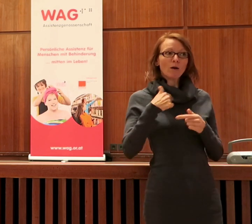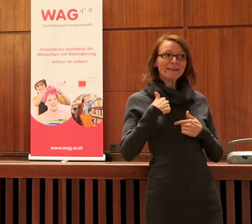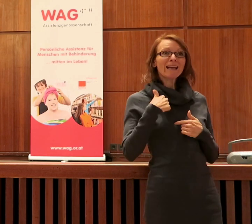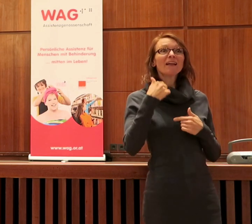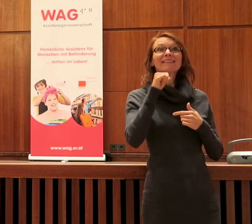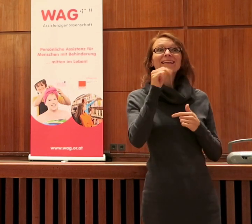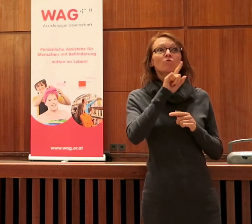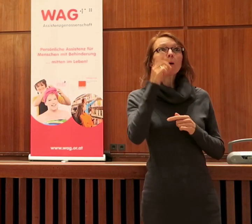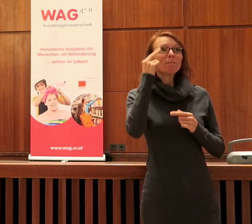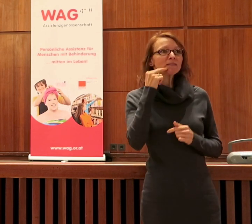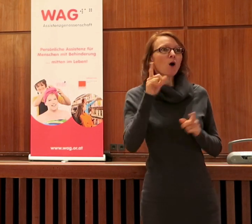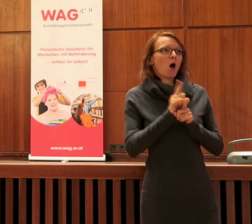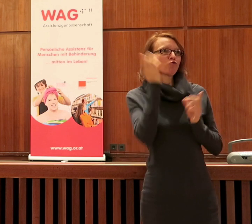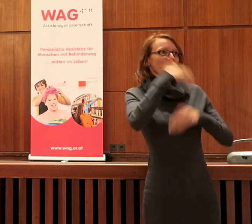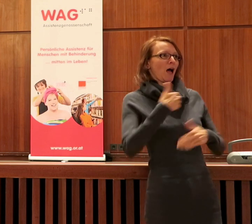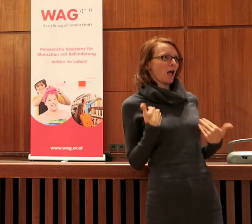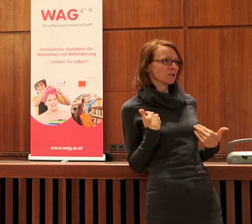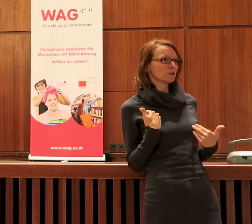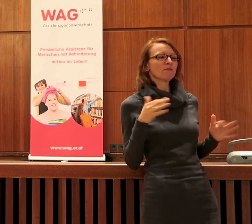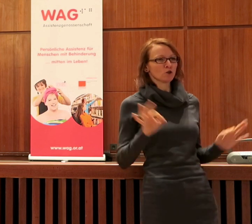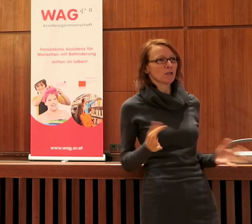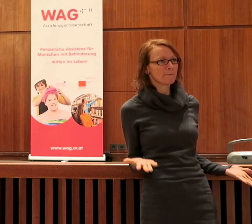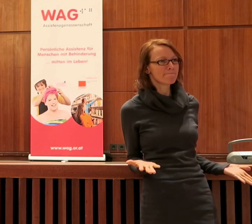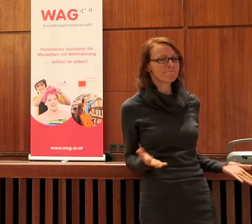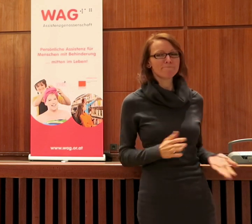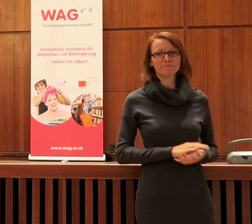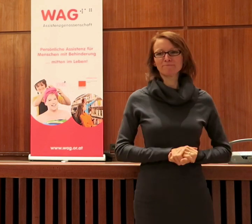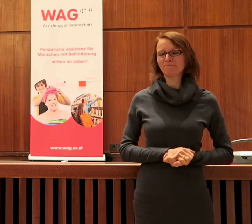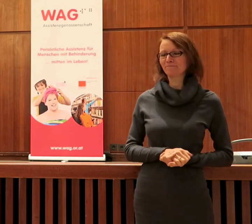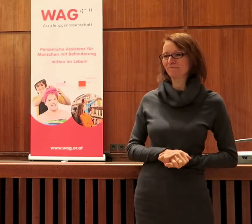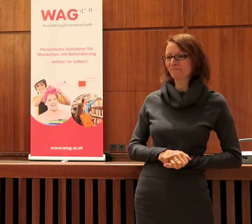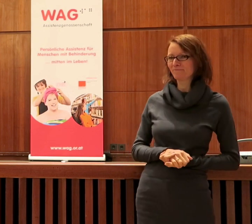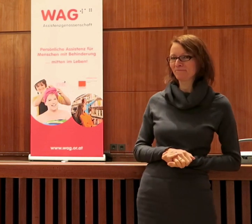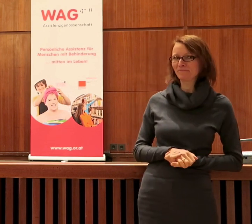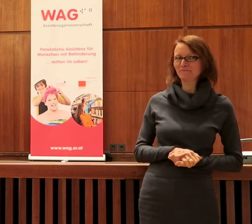[Lachen]